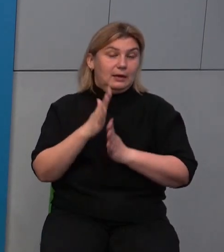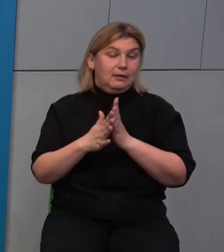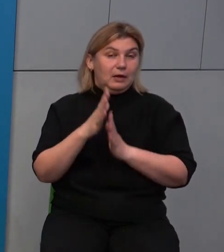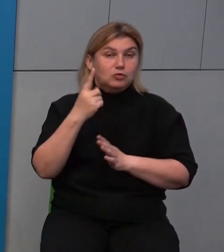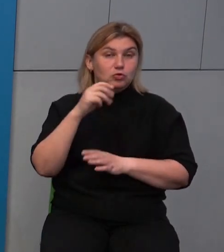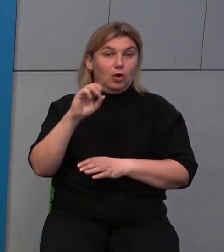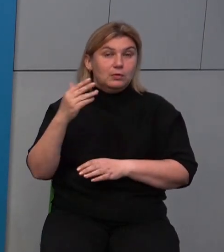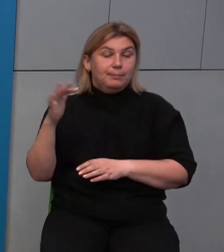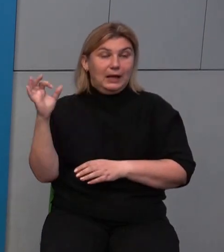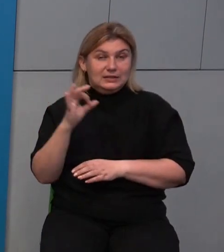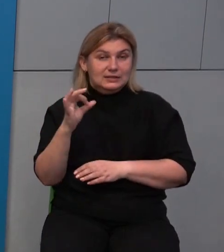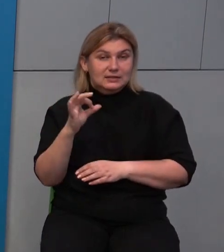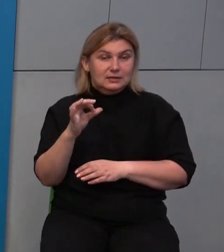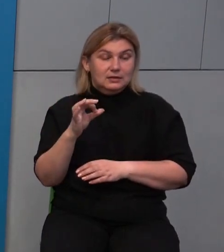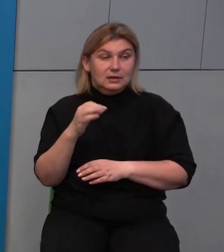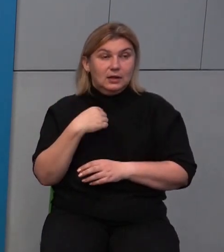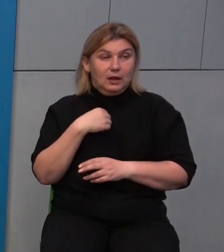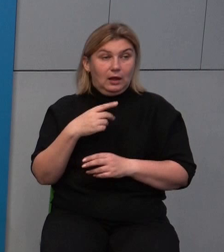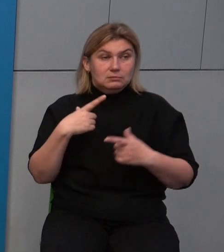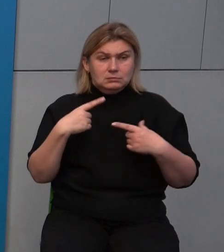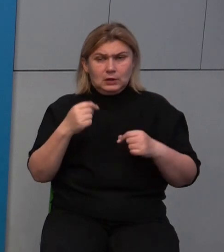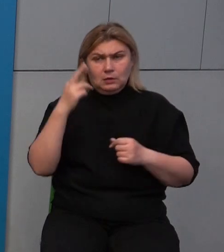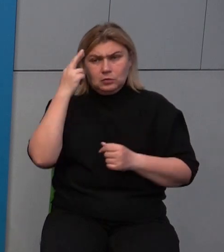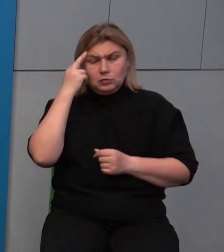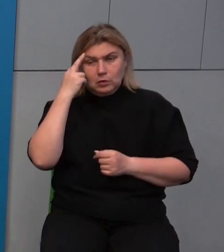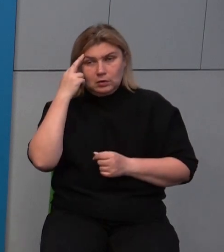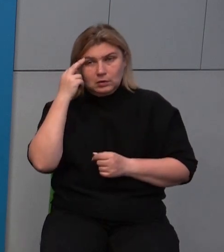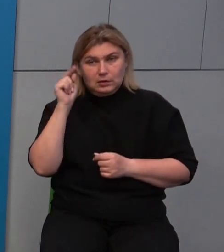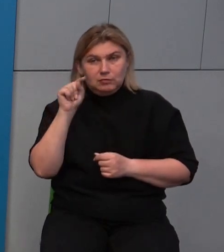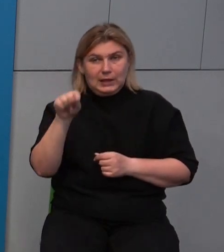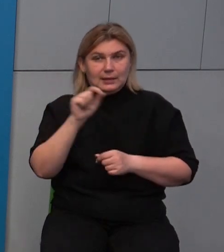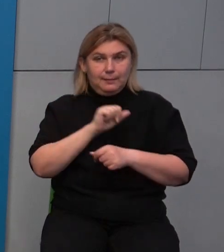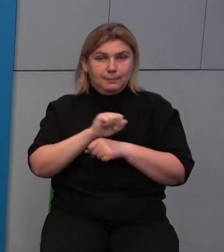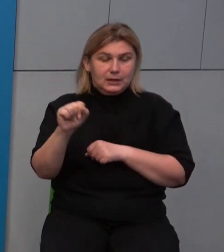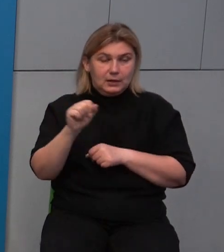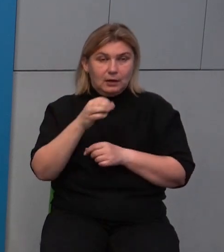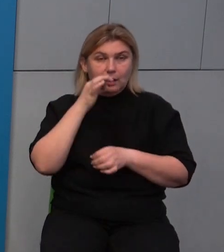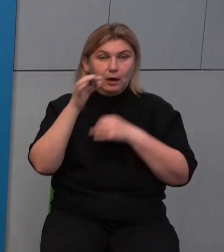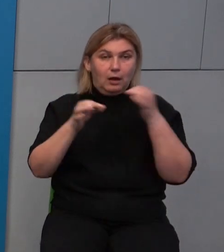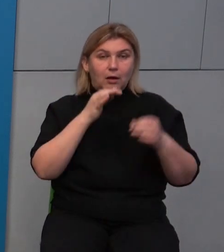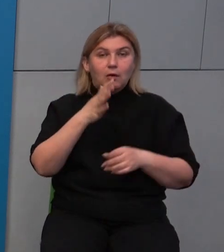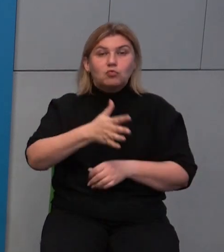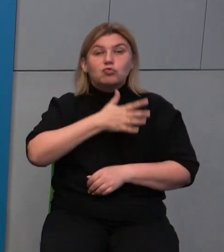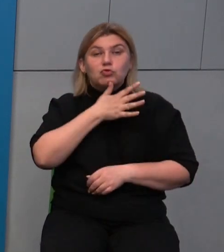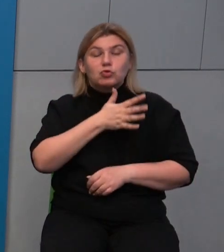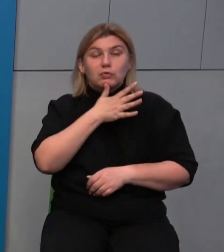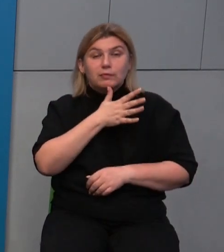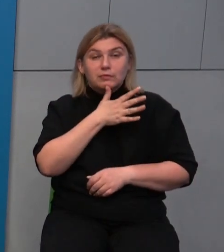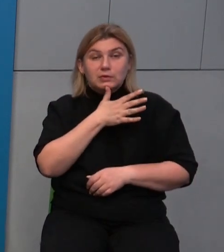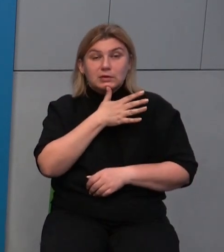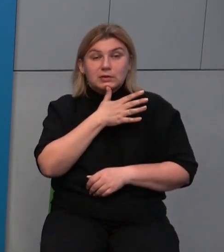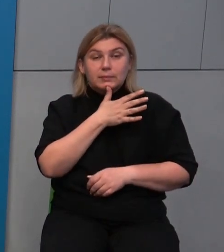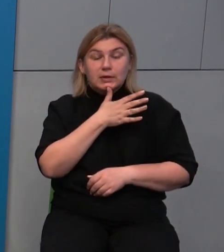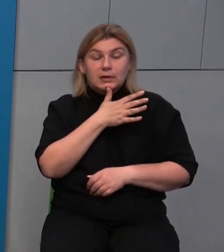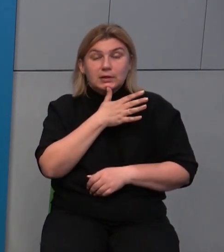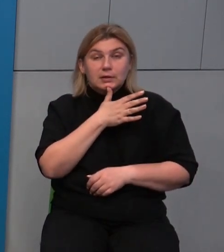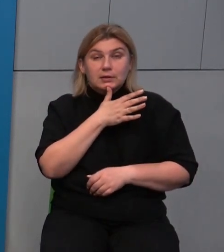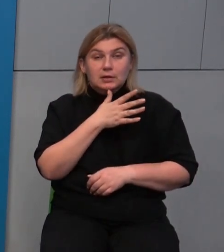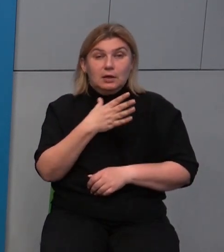to nagle zrozumiałam, że tam jest ta opowieść o żydowskim Lwowie.